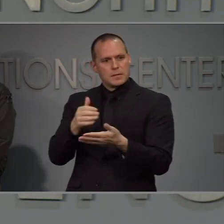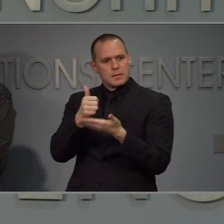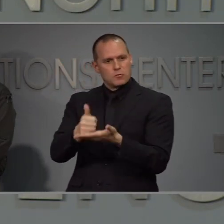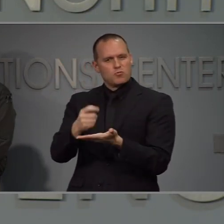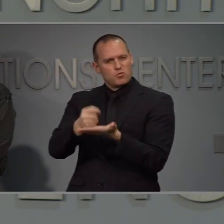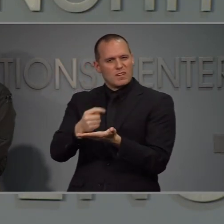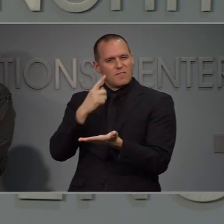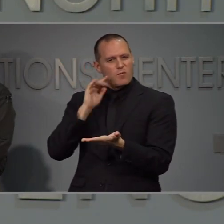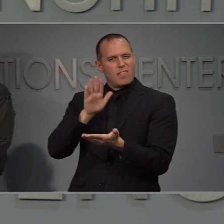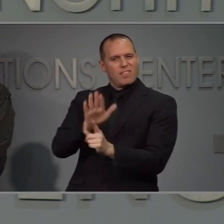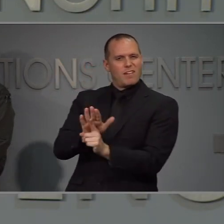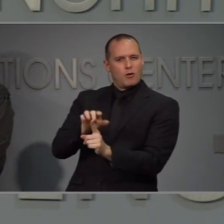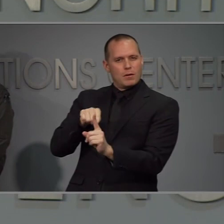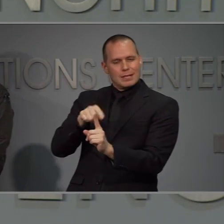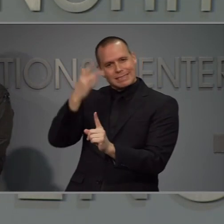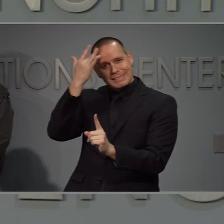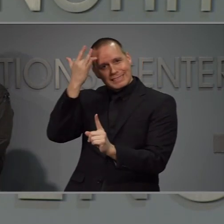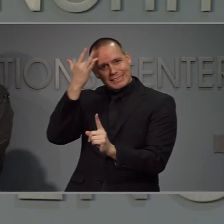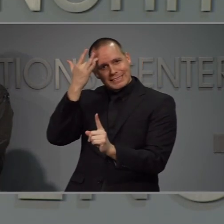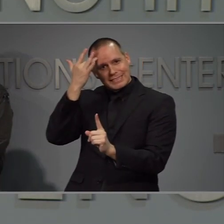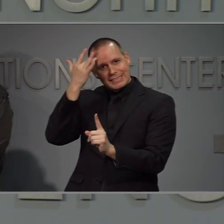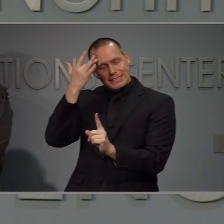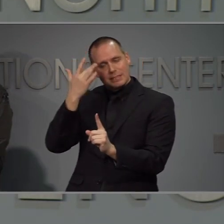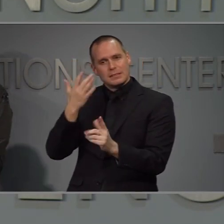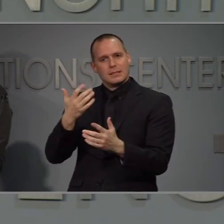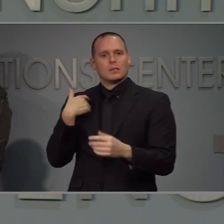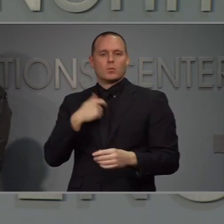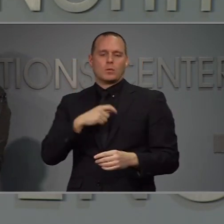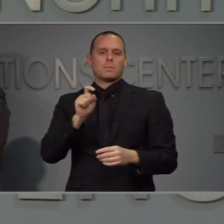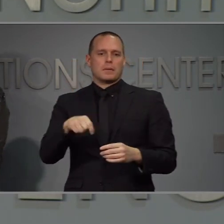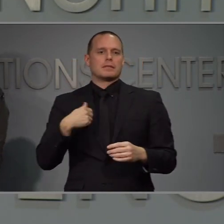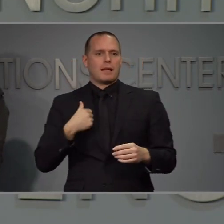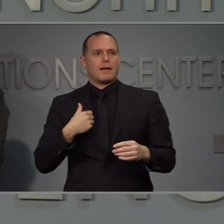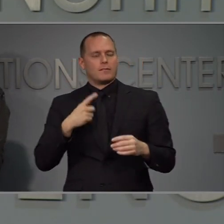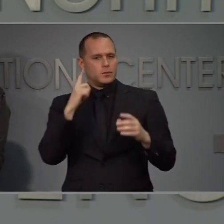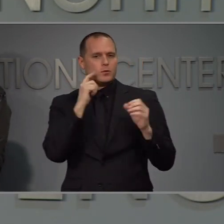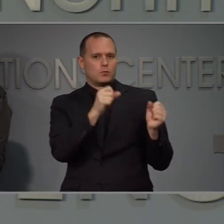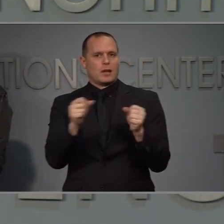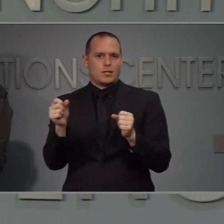se han detectado.